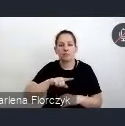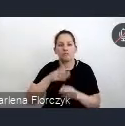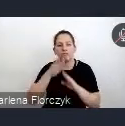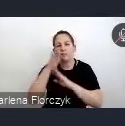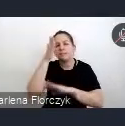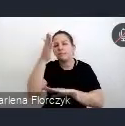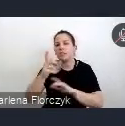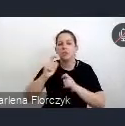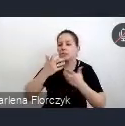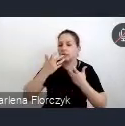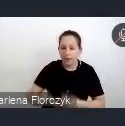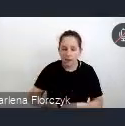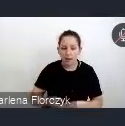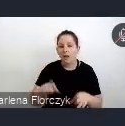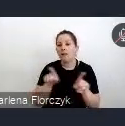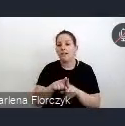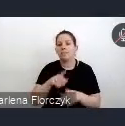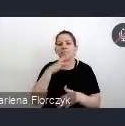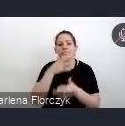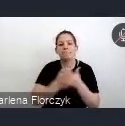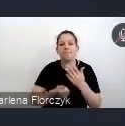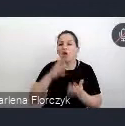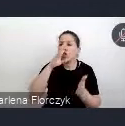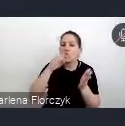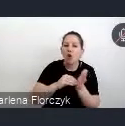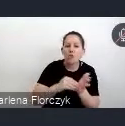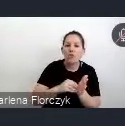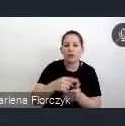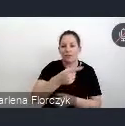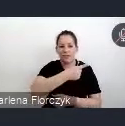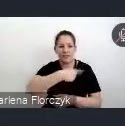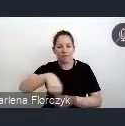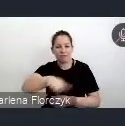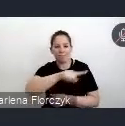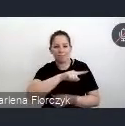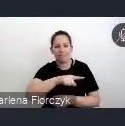ale również czerpać doświadczenia naszych miast partnerskich.